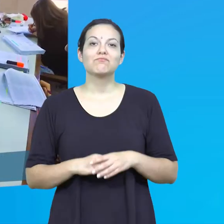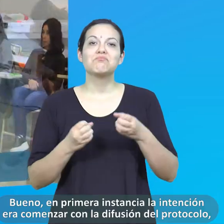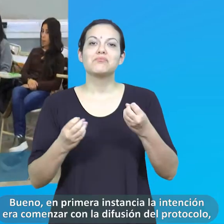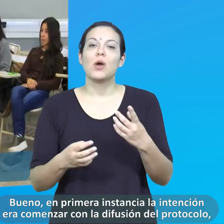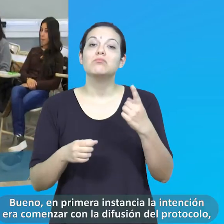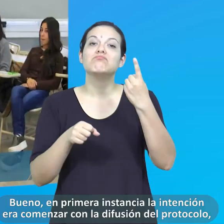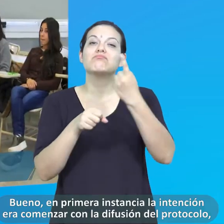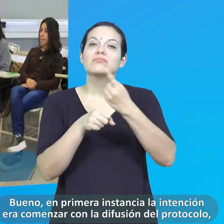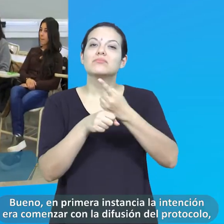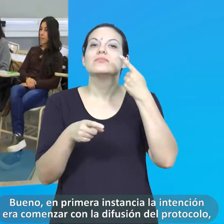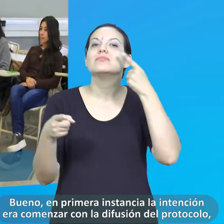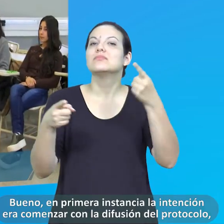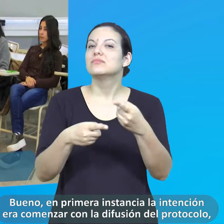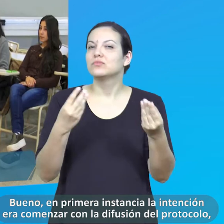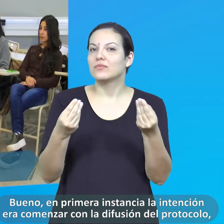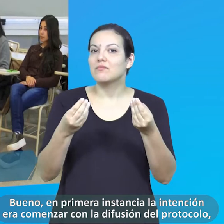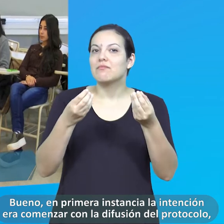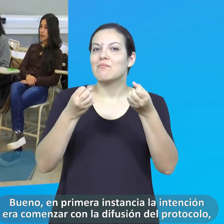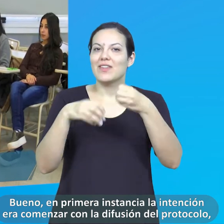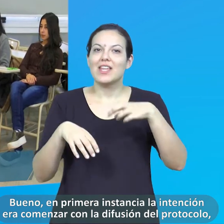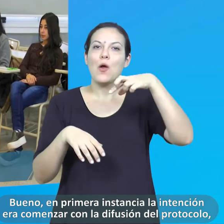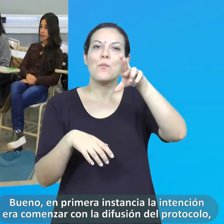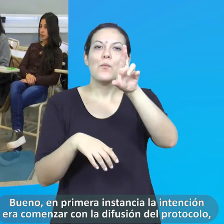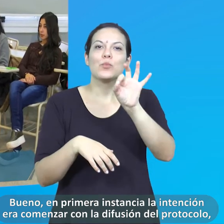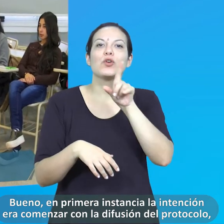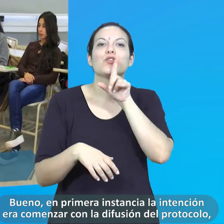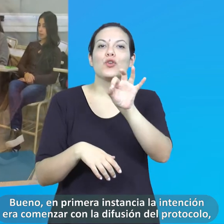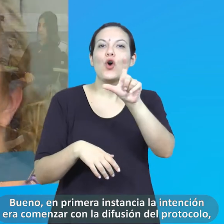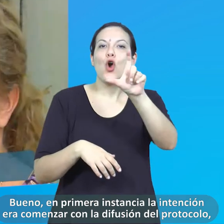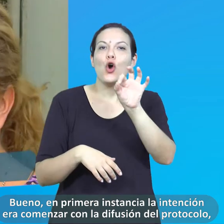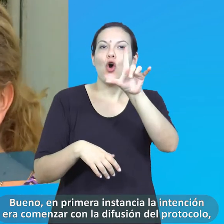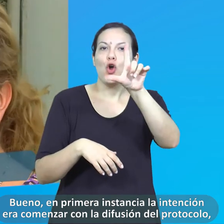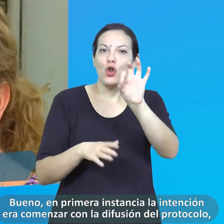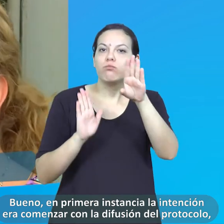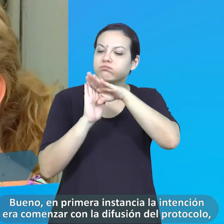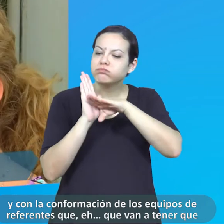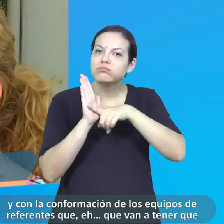En primera instancia la intención era comenzar con la difusión del protocolo y con la conformación